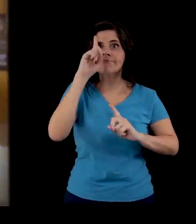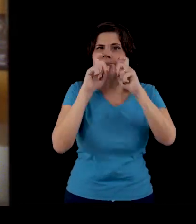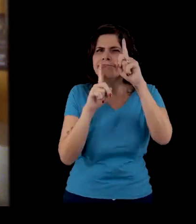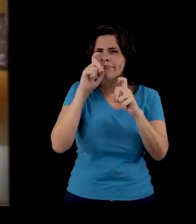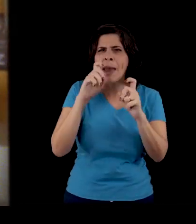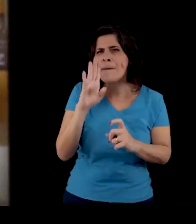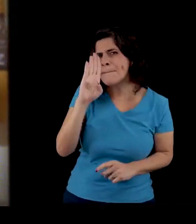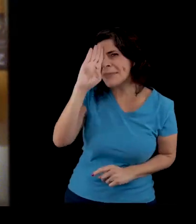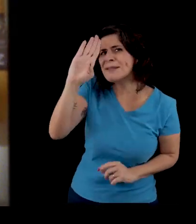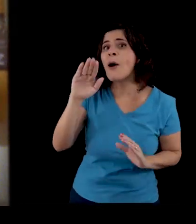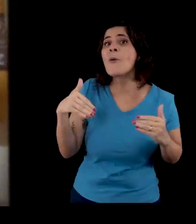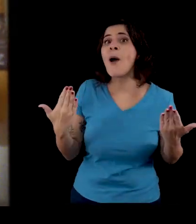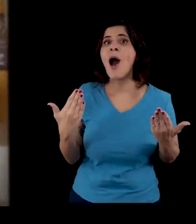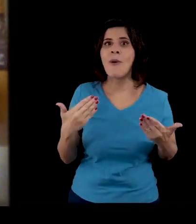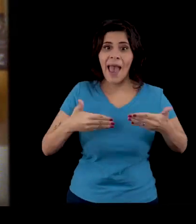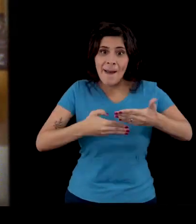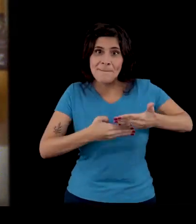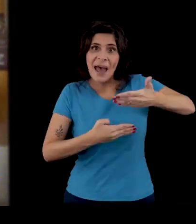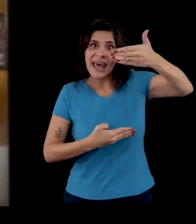Mas antes vamos aquecer as mãos.